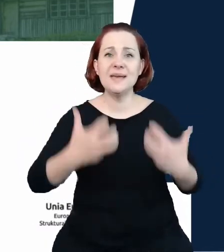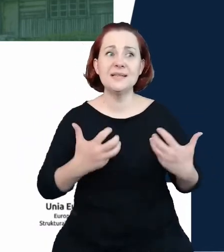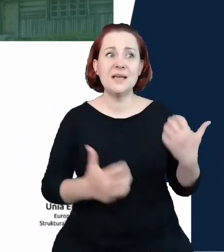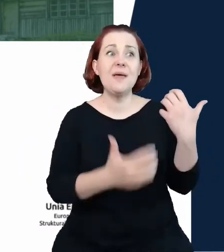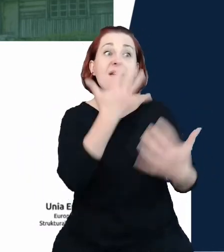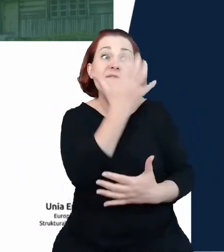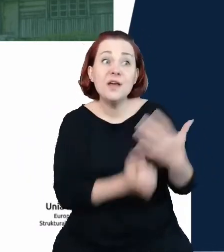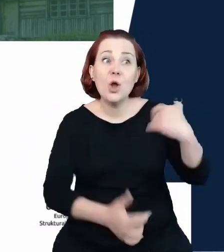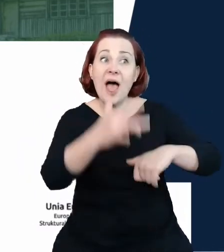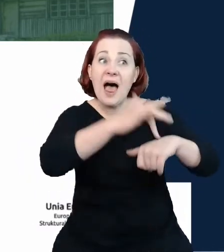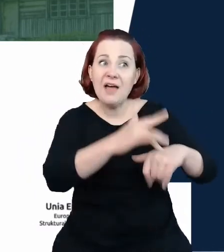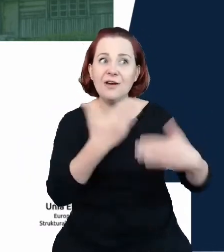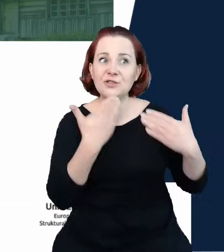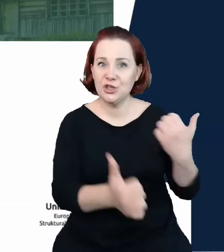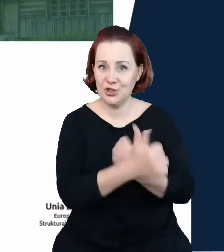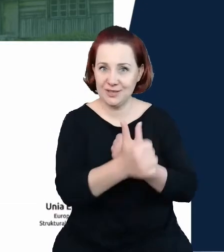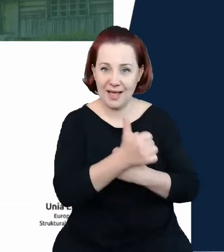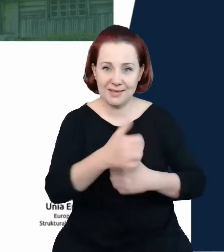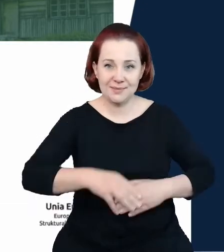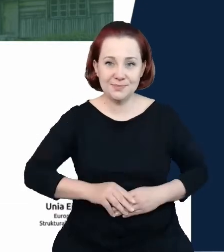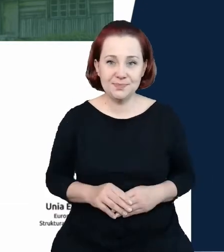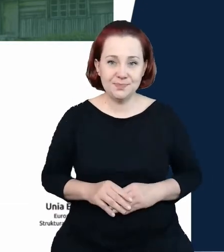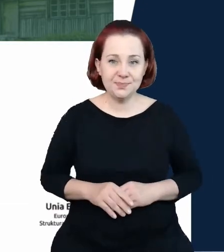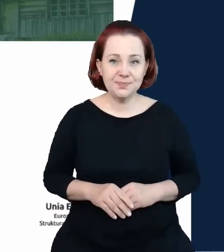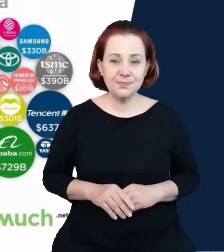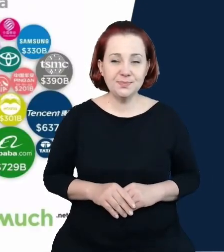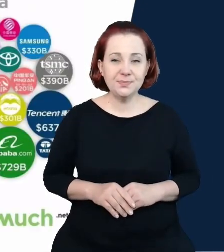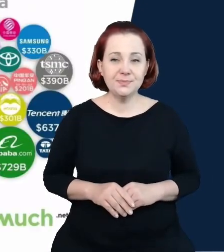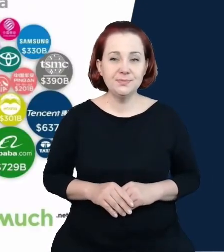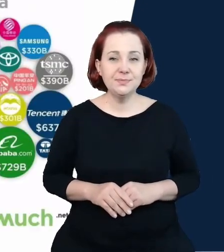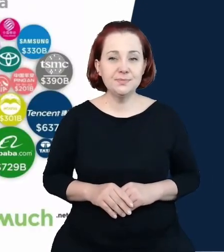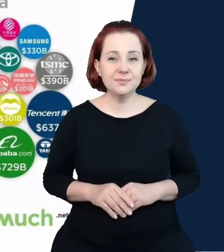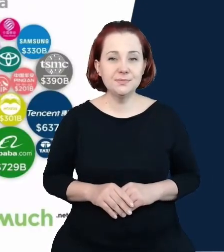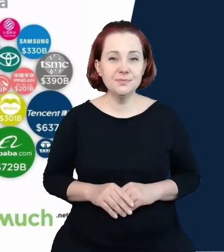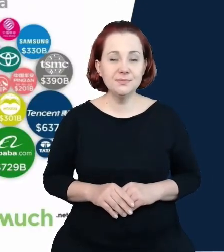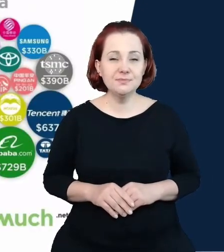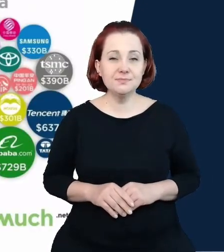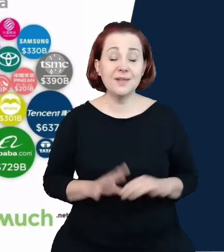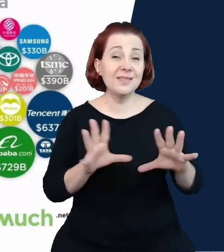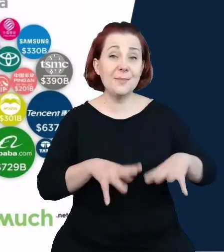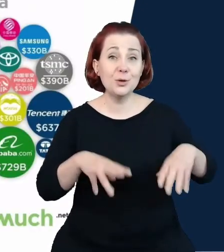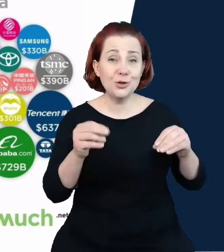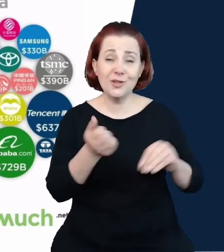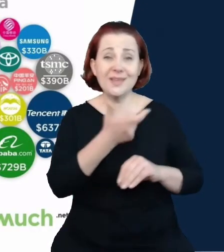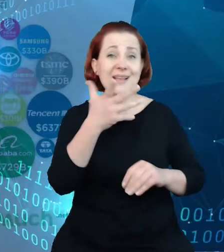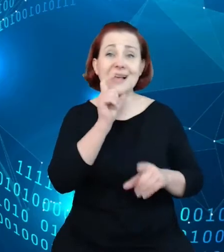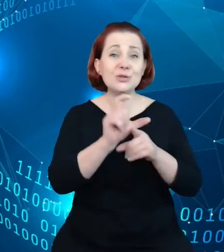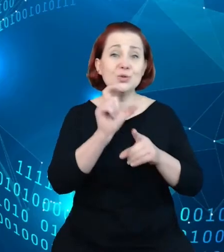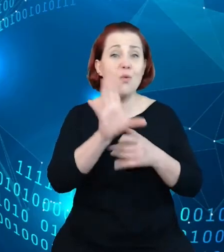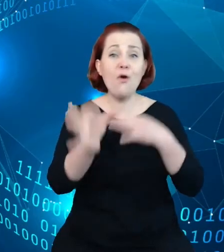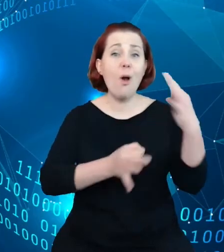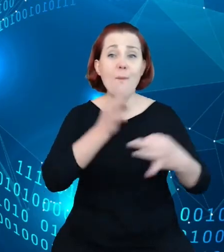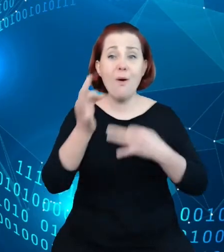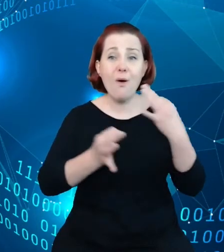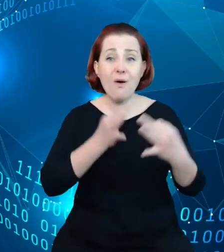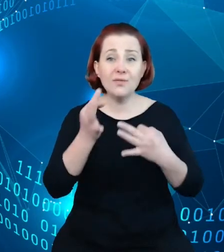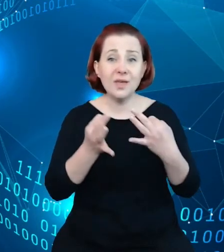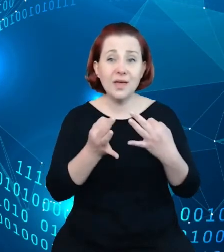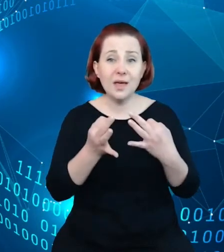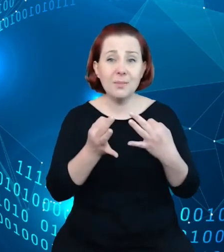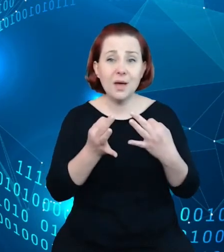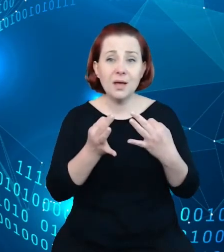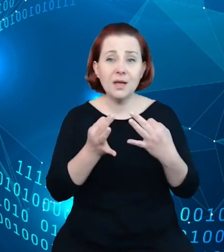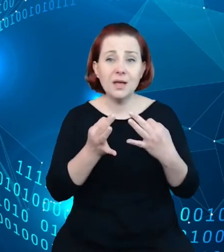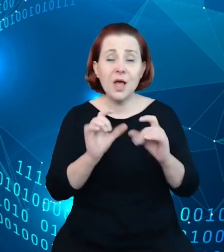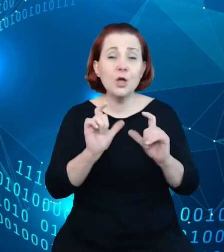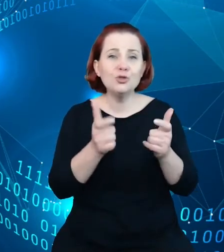Ale na początek kilka słów na temat tego, co zainspirowało nas do realizacji tego projektu.